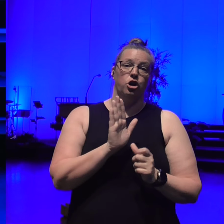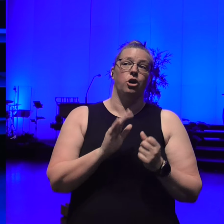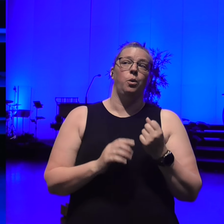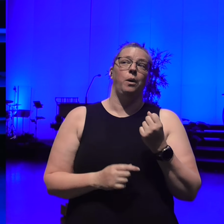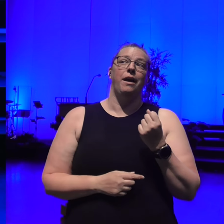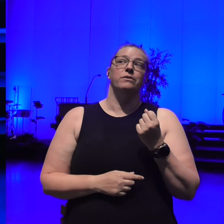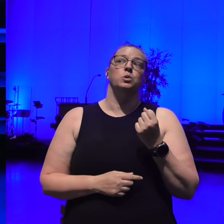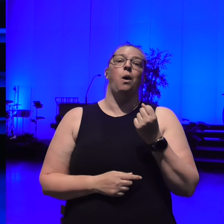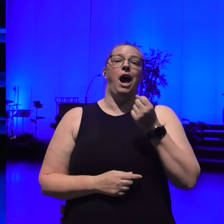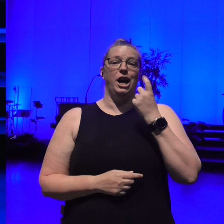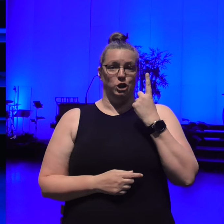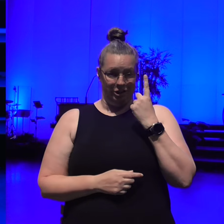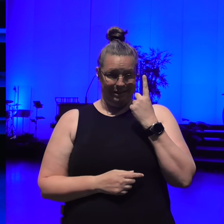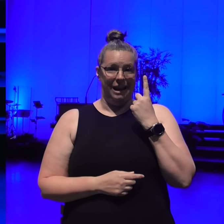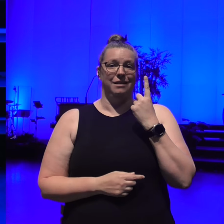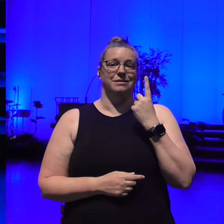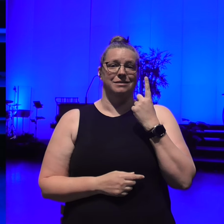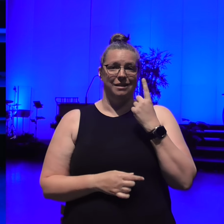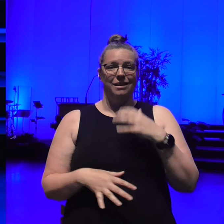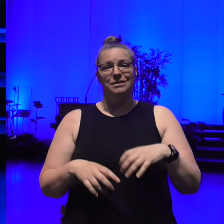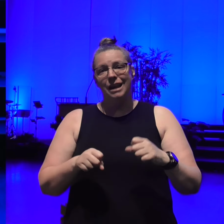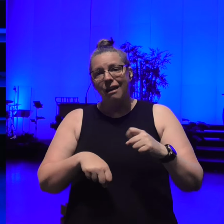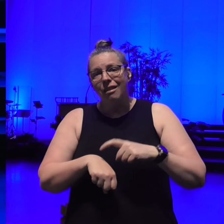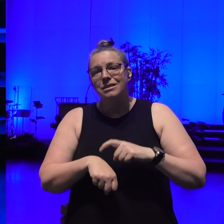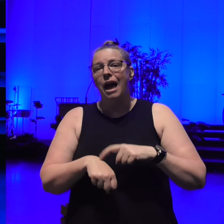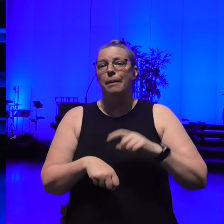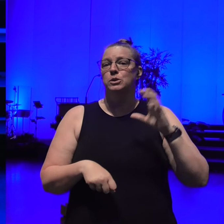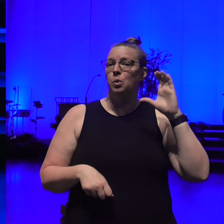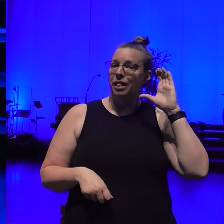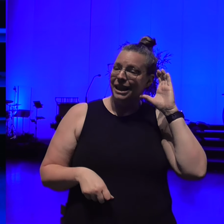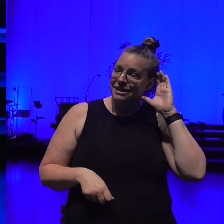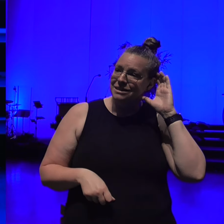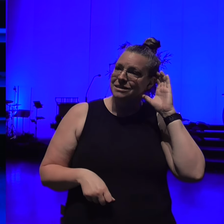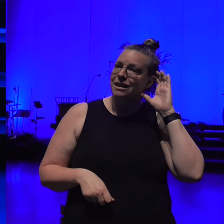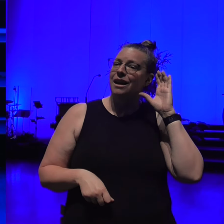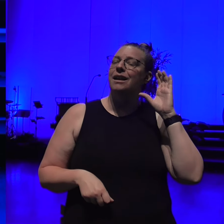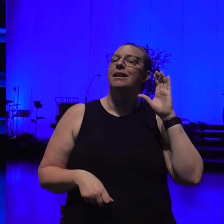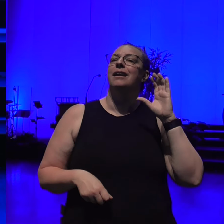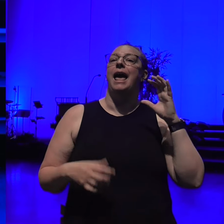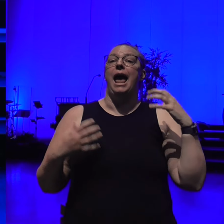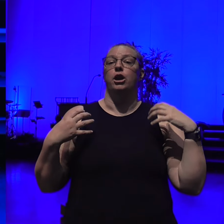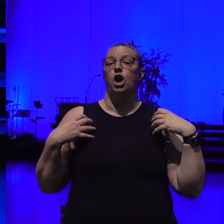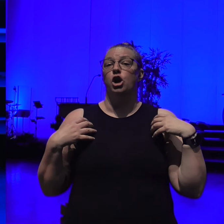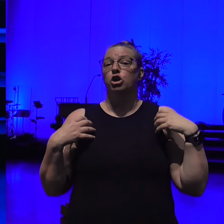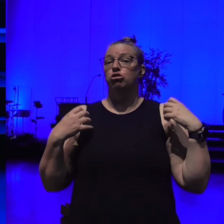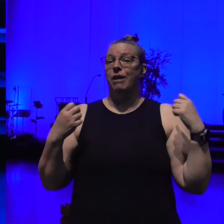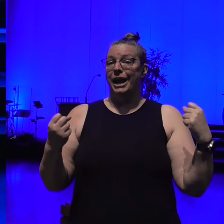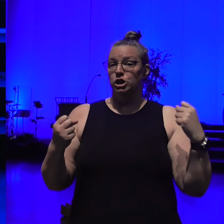Tenemos que tomarnos ese tiempo para escucharlas Y tenemos que comunicarnos con valentía